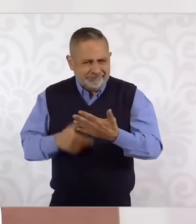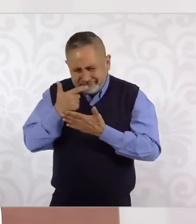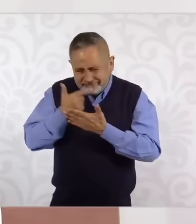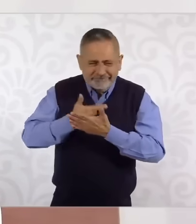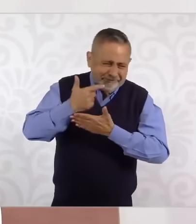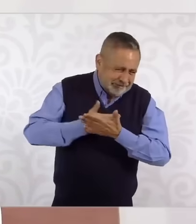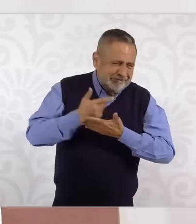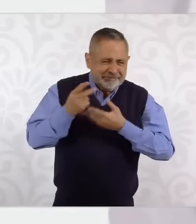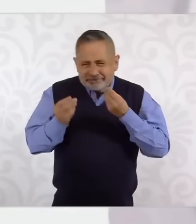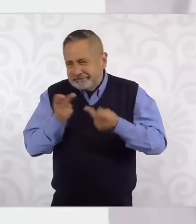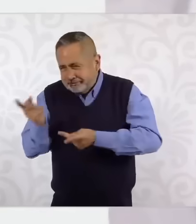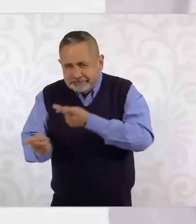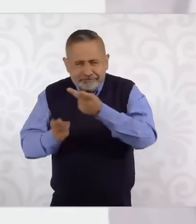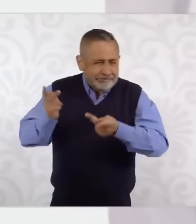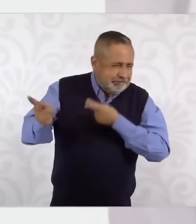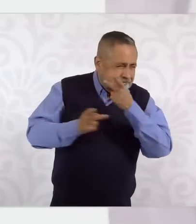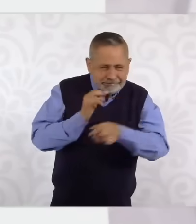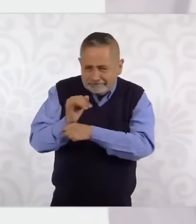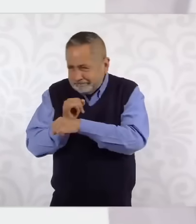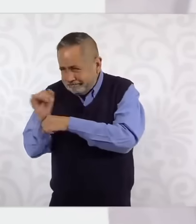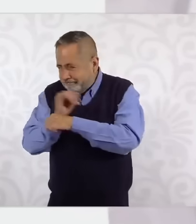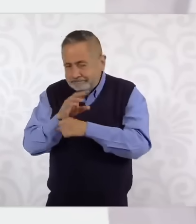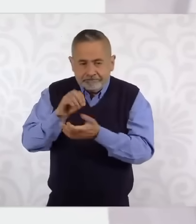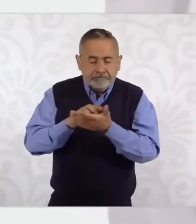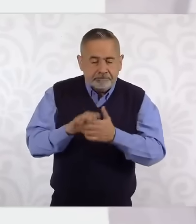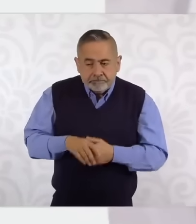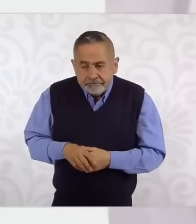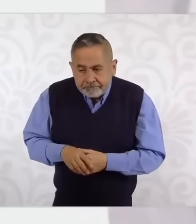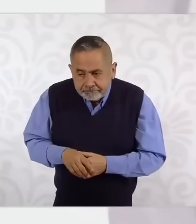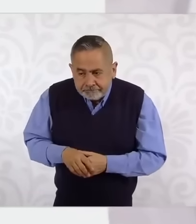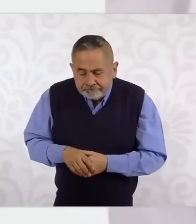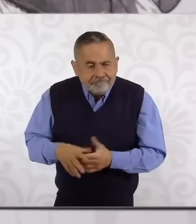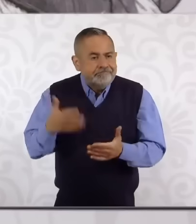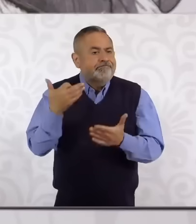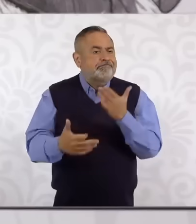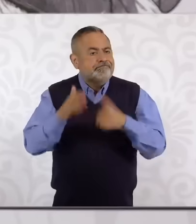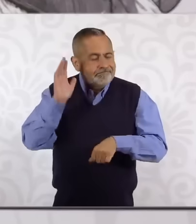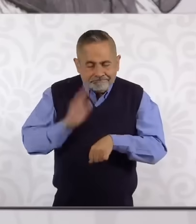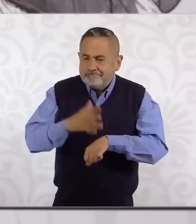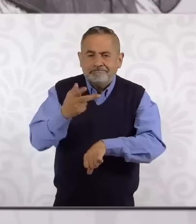de con la apertura de las preparatorias, pues que todavía hacen falta más preparatorias en el país,